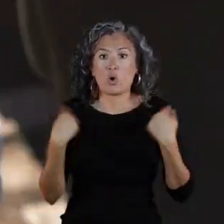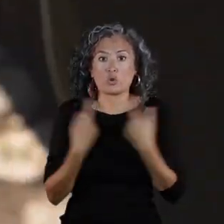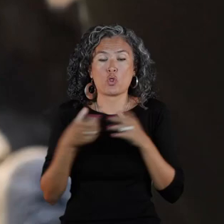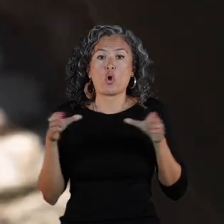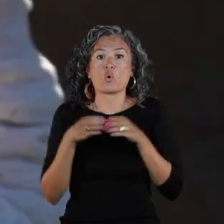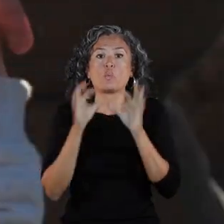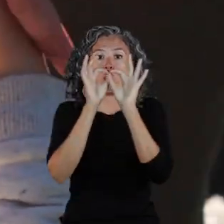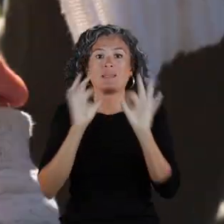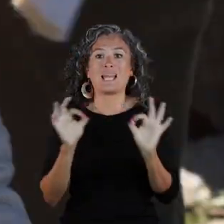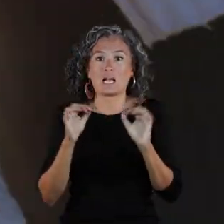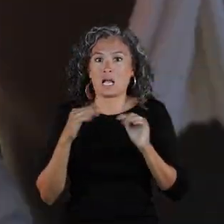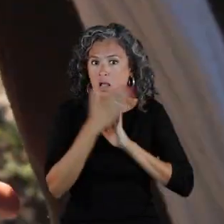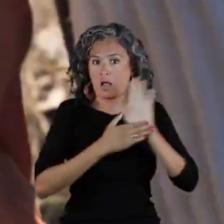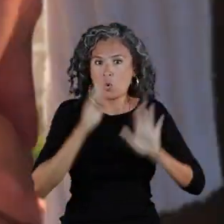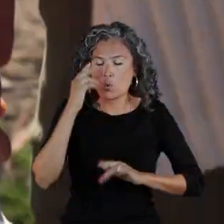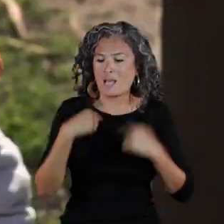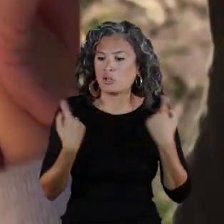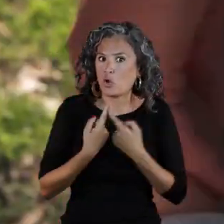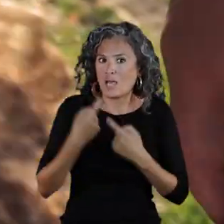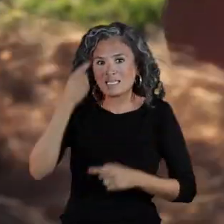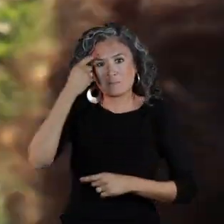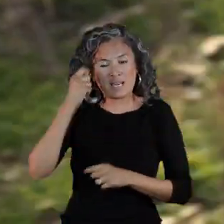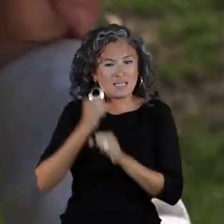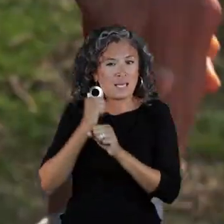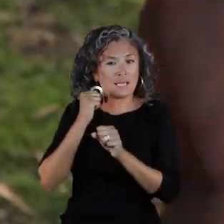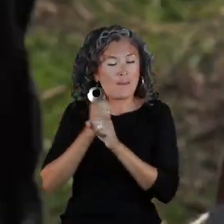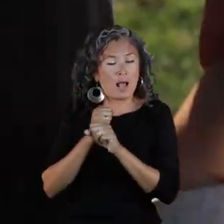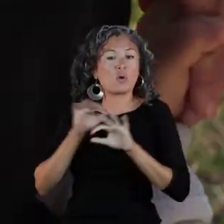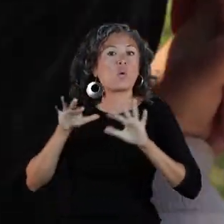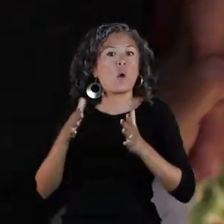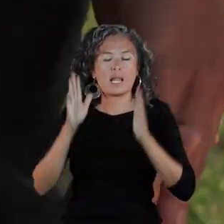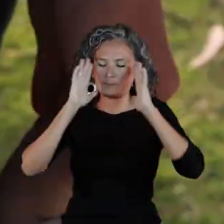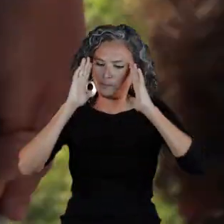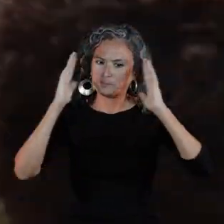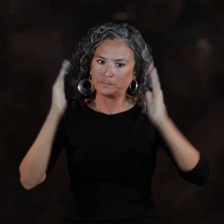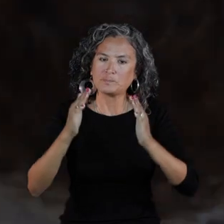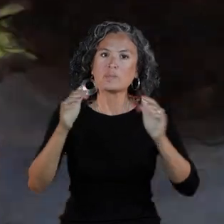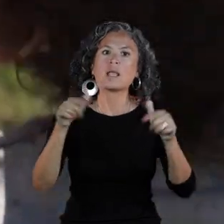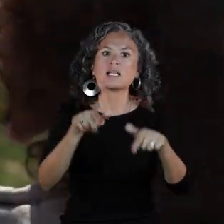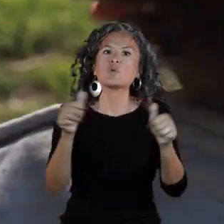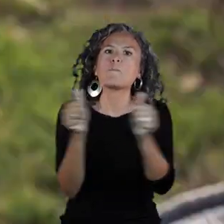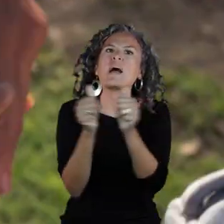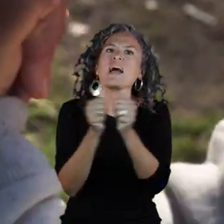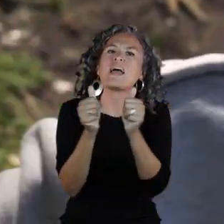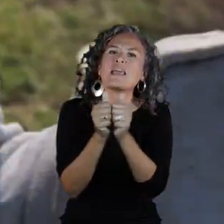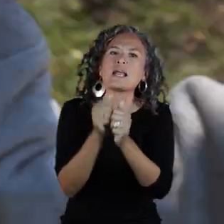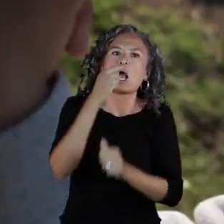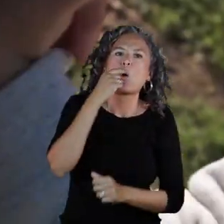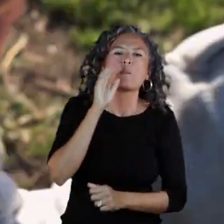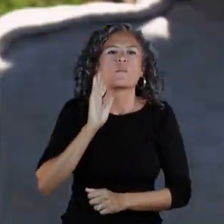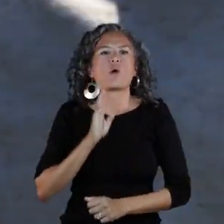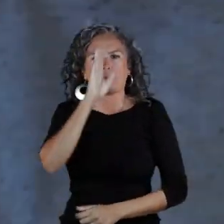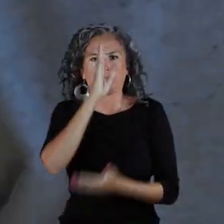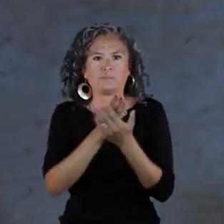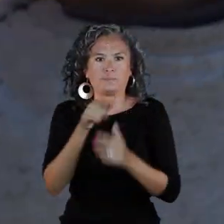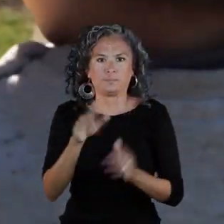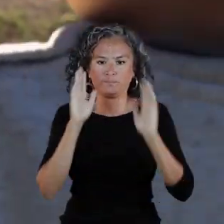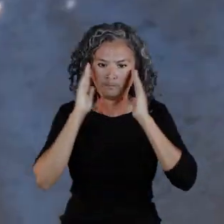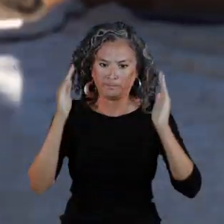Pero como colectivo La Pitanga nuestra experiencia está enfocada en la pareja heterosexual.